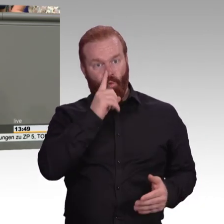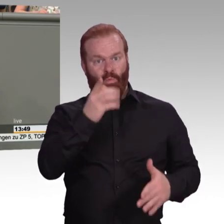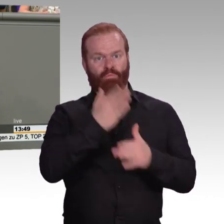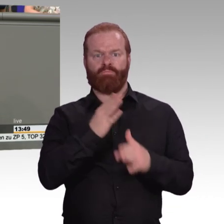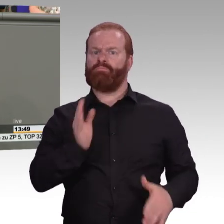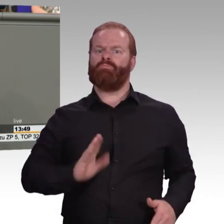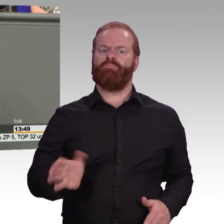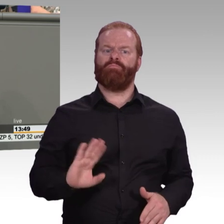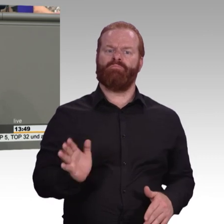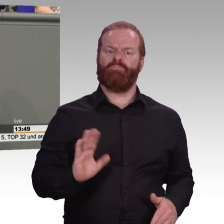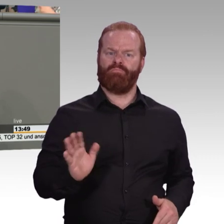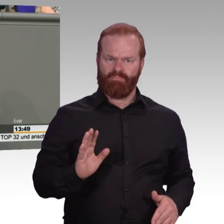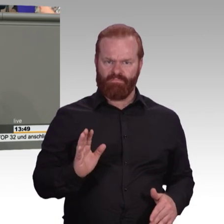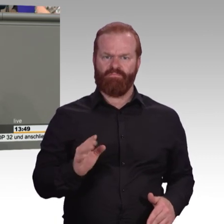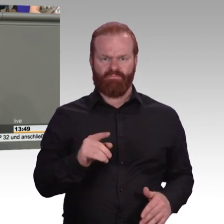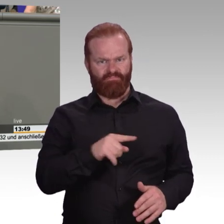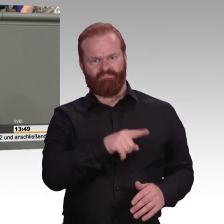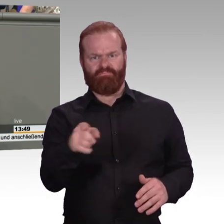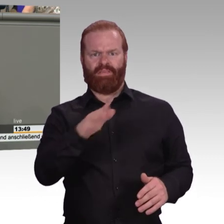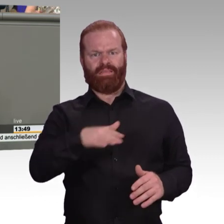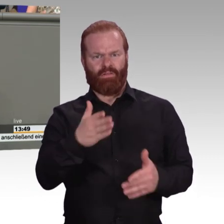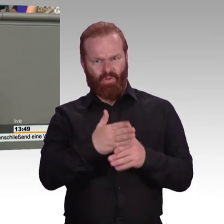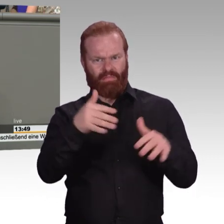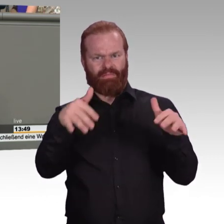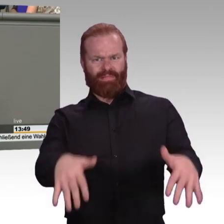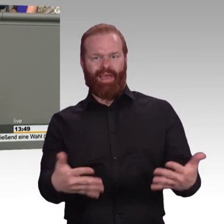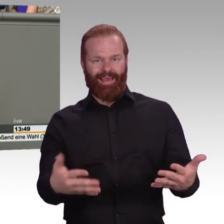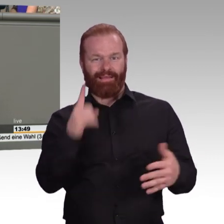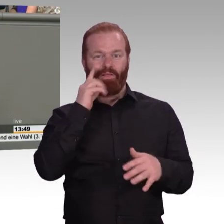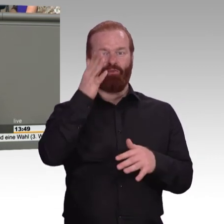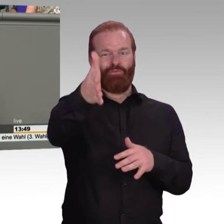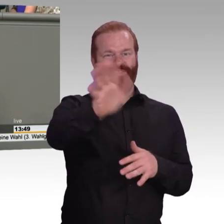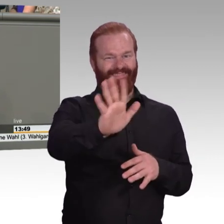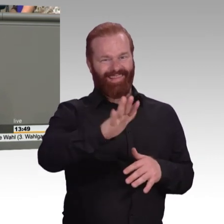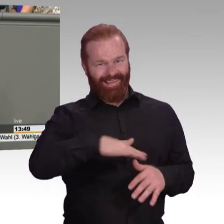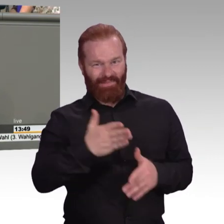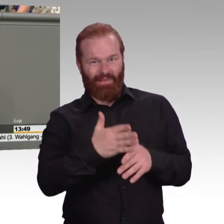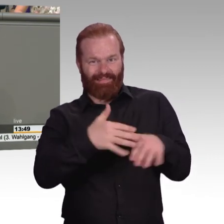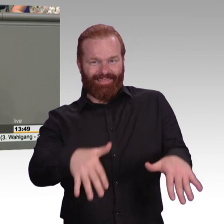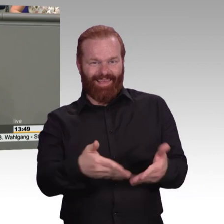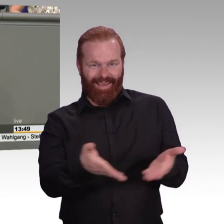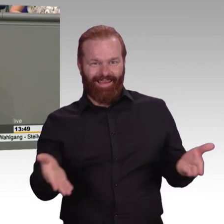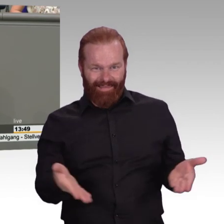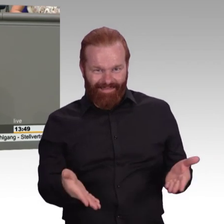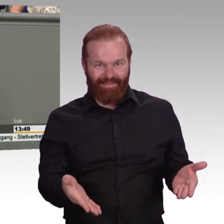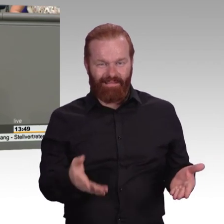(Beifall) Um das heutige Leben von allen Kindern, von allen Kindern in unserem Land geht es,